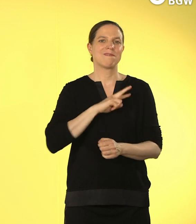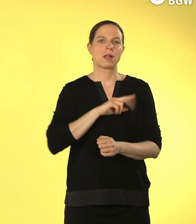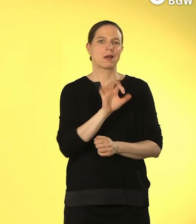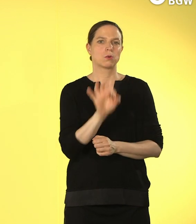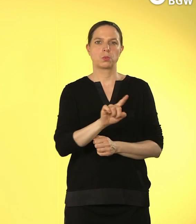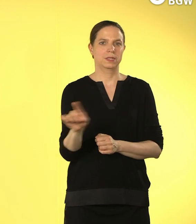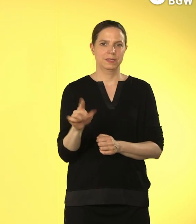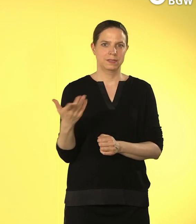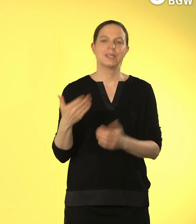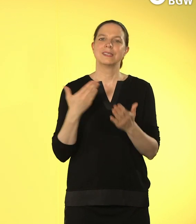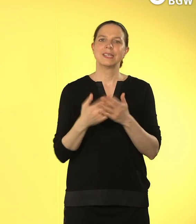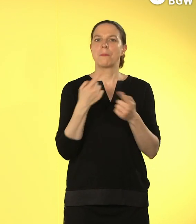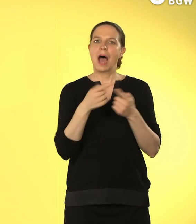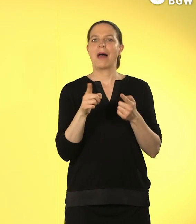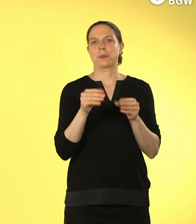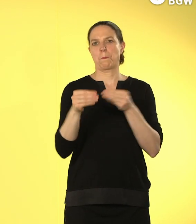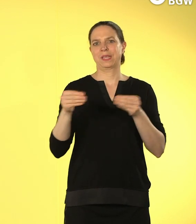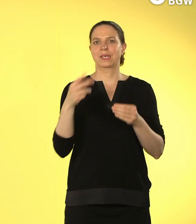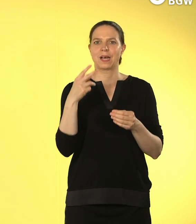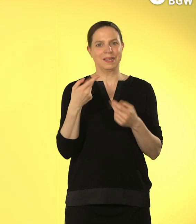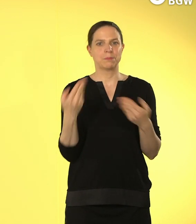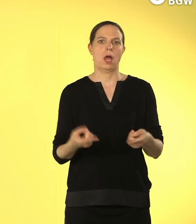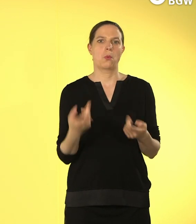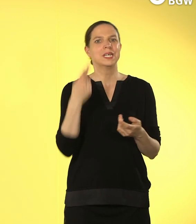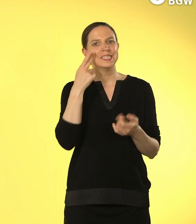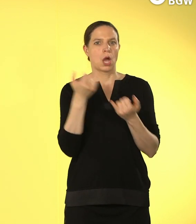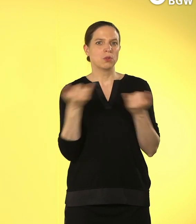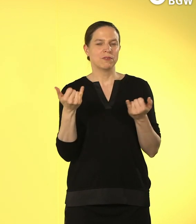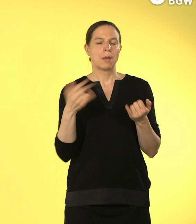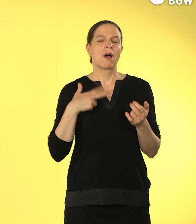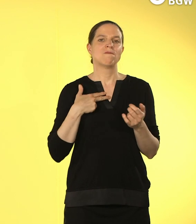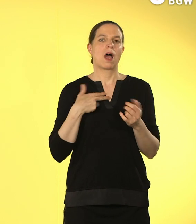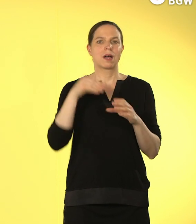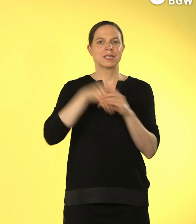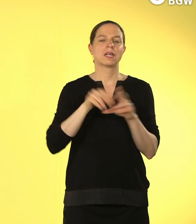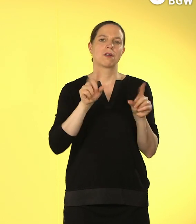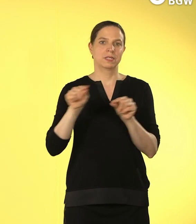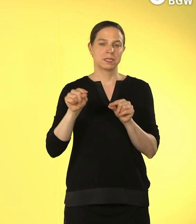Da gibt es Alternativen, die hautverträglicher sind.